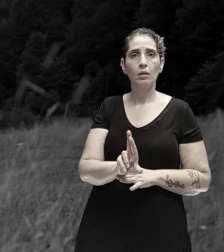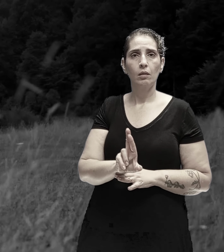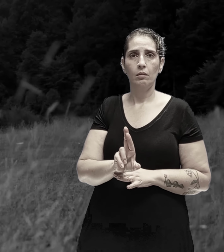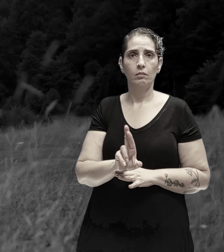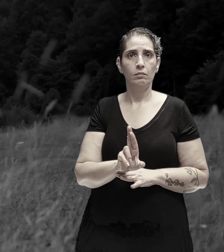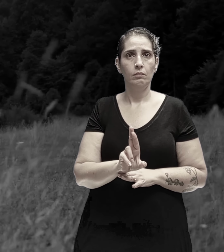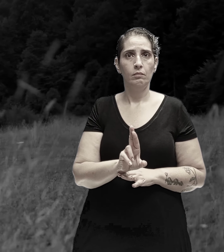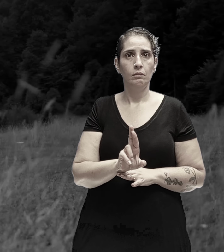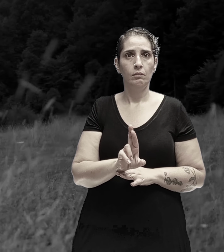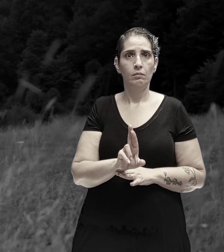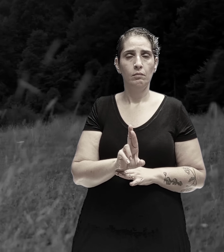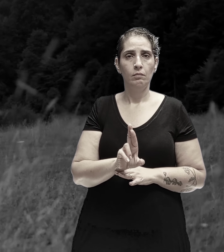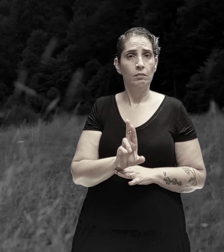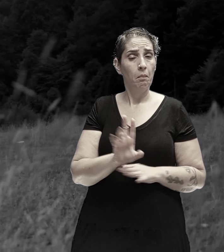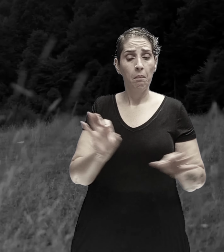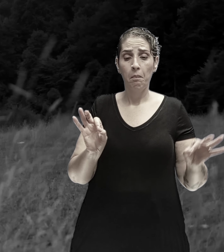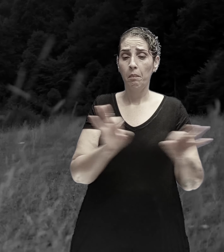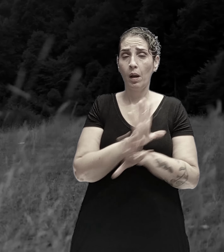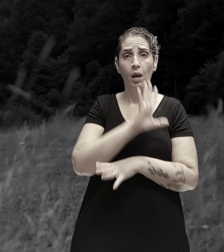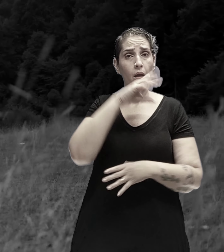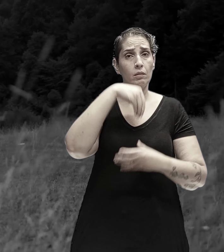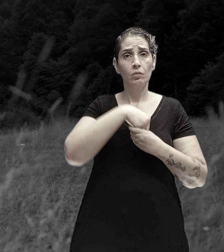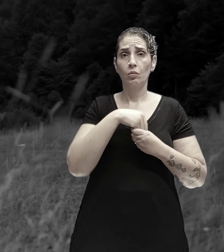pleno em si mesmo.